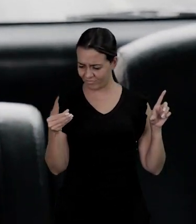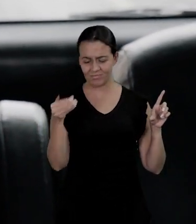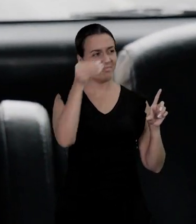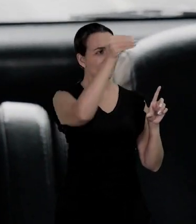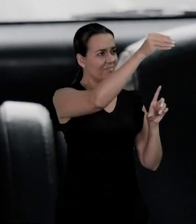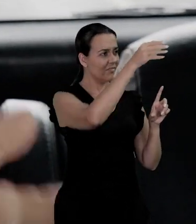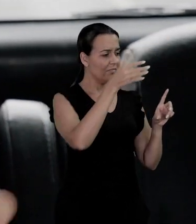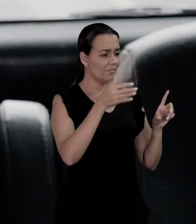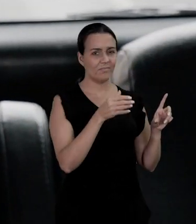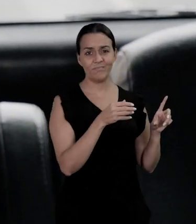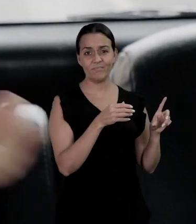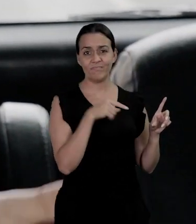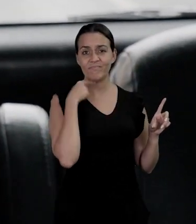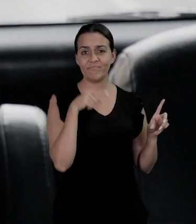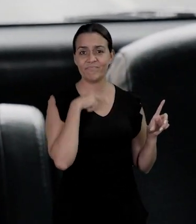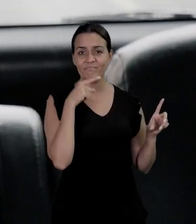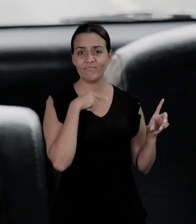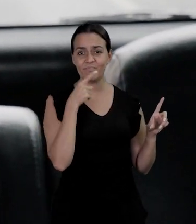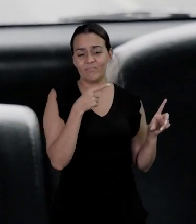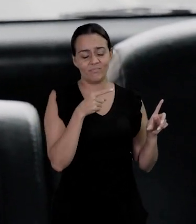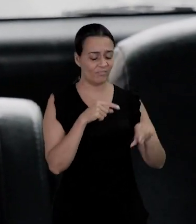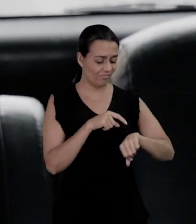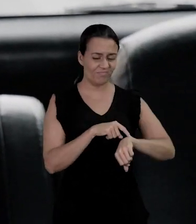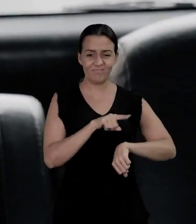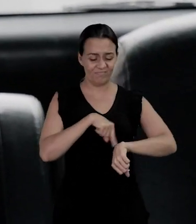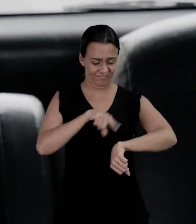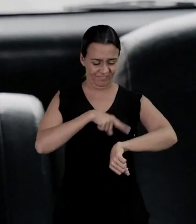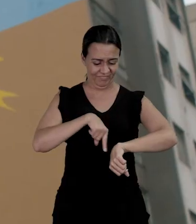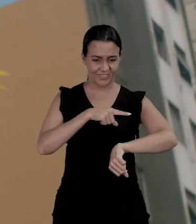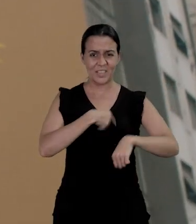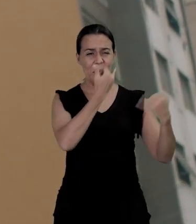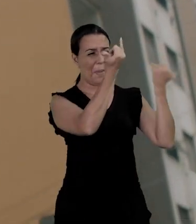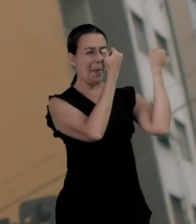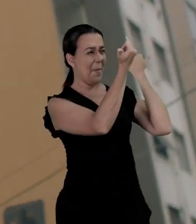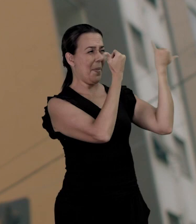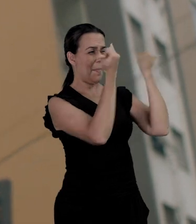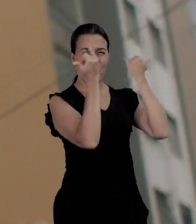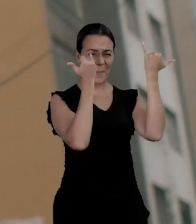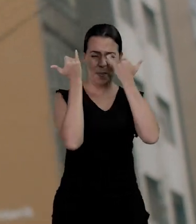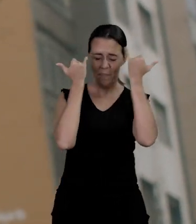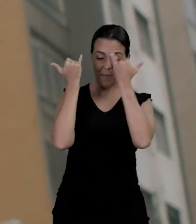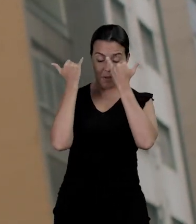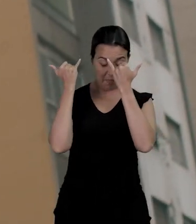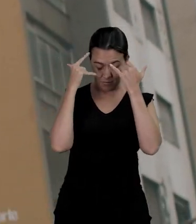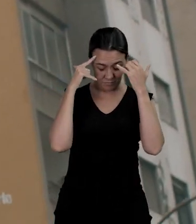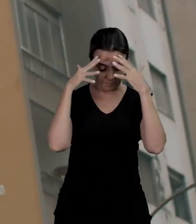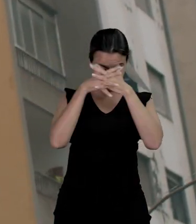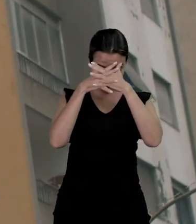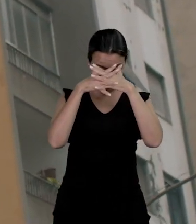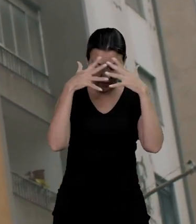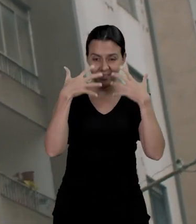duas horas e vou dormir, não assisto nada, é um mundo... Um bombardeio de informação que é muito difícil